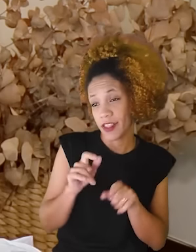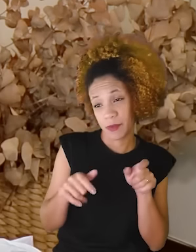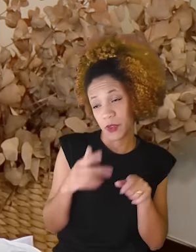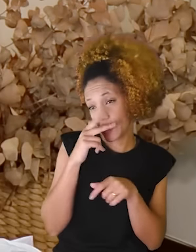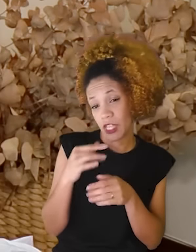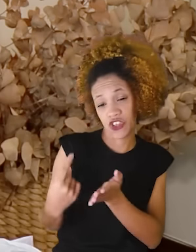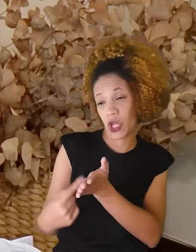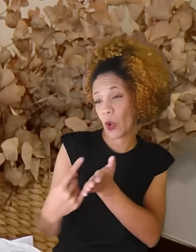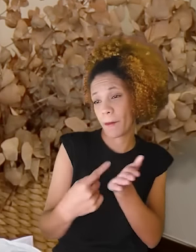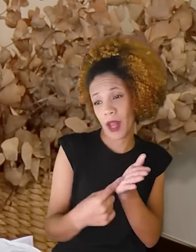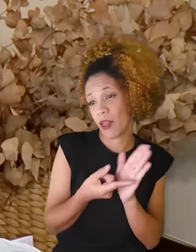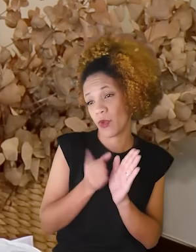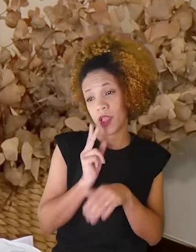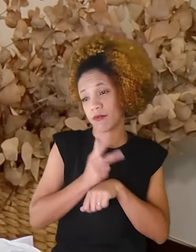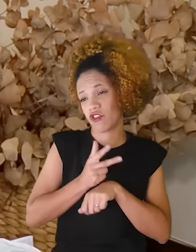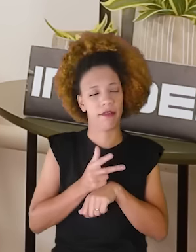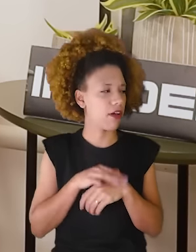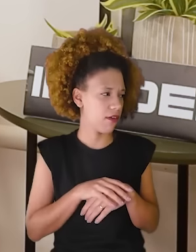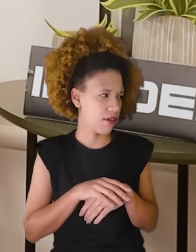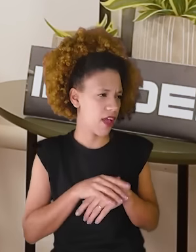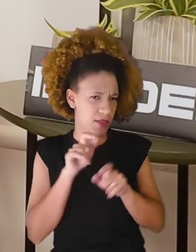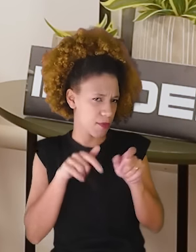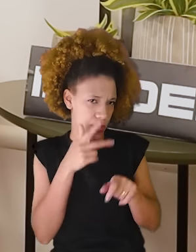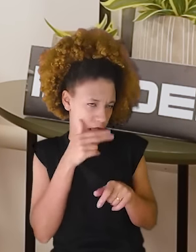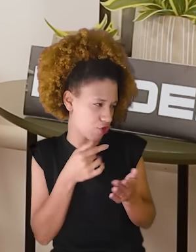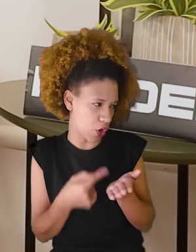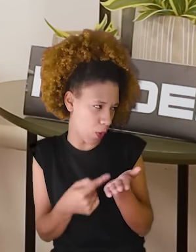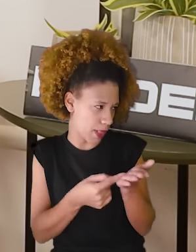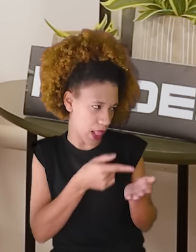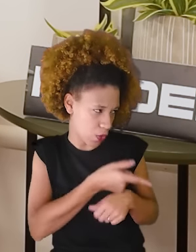tudo armado é a parada que mais vem PR você pelo que eu t entend pessoal acha que é tudo armado que